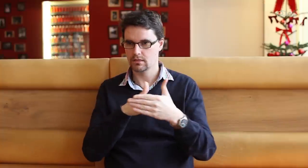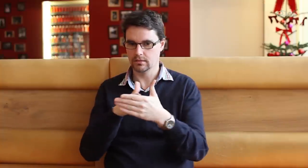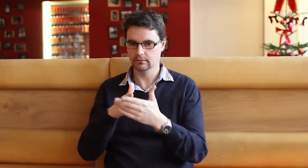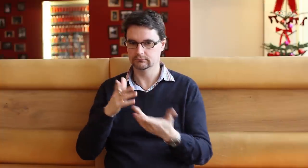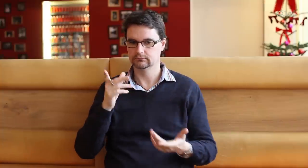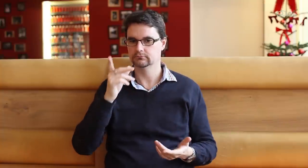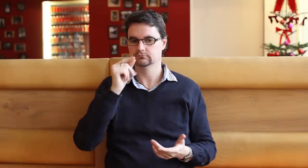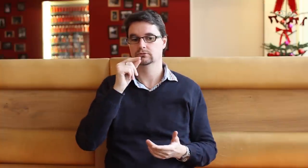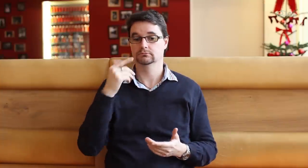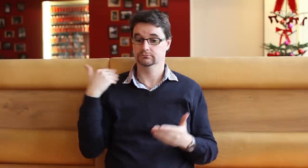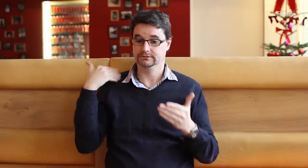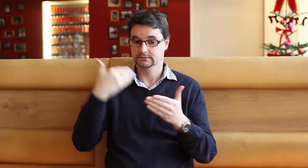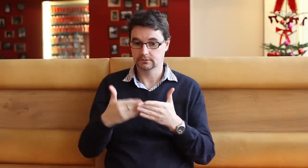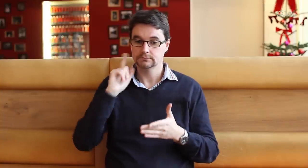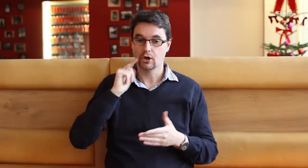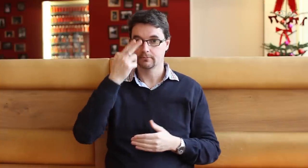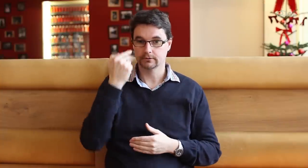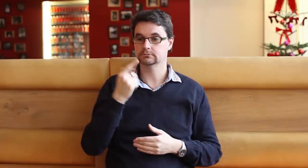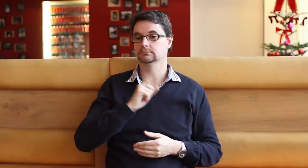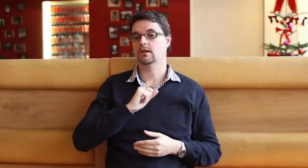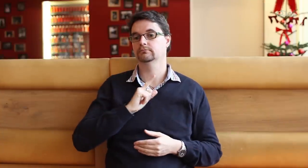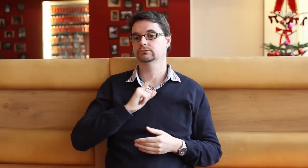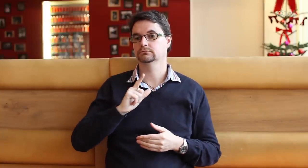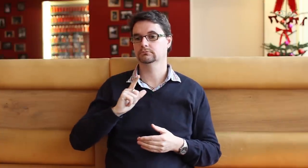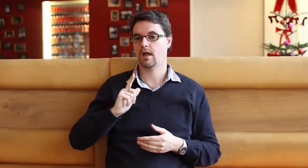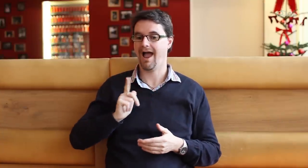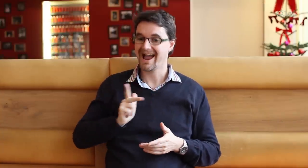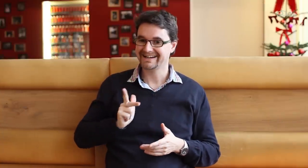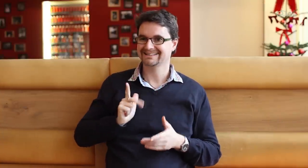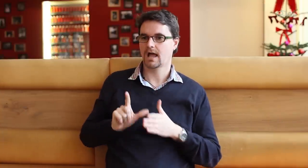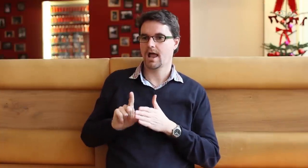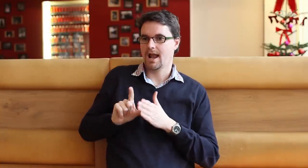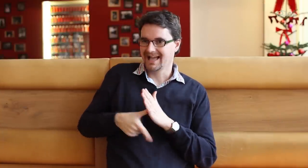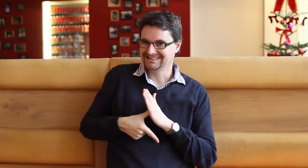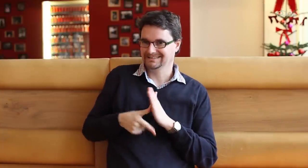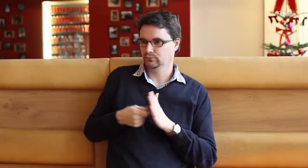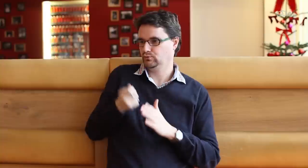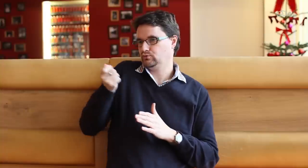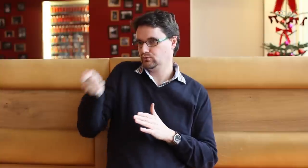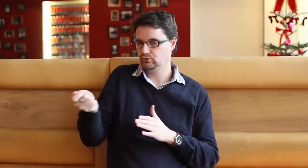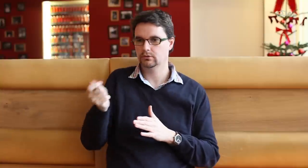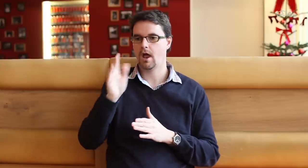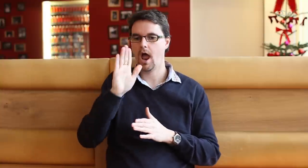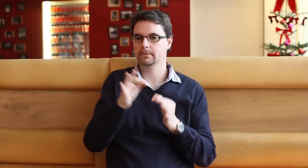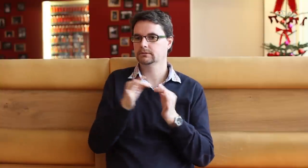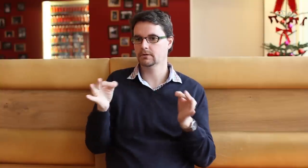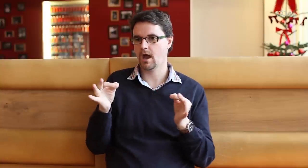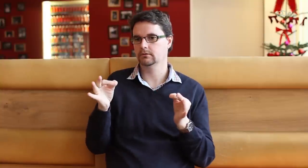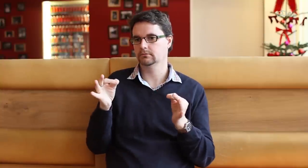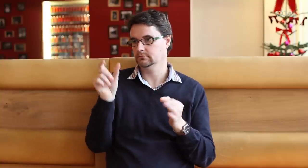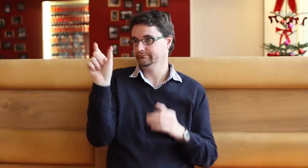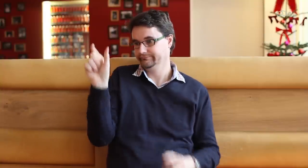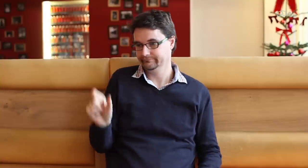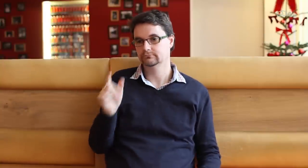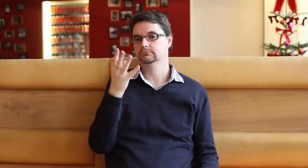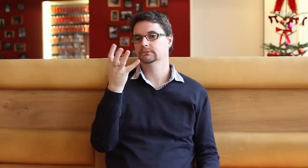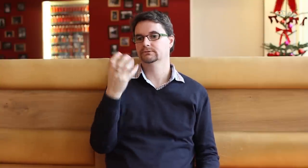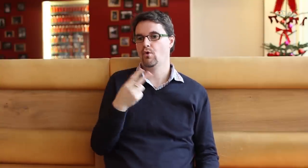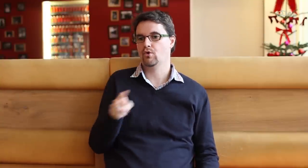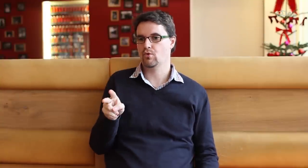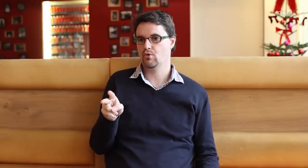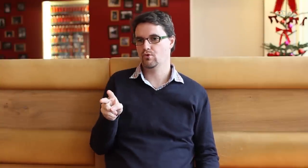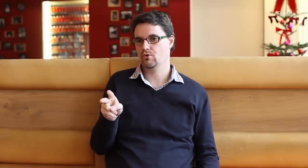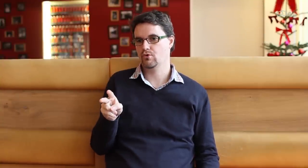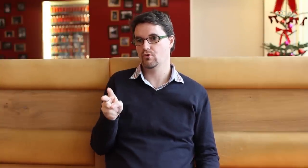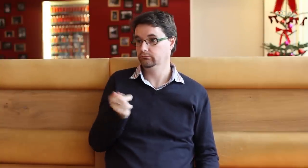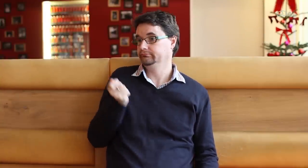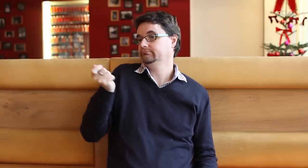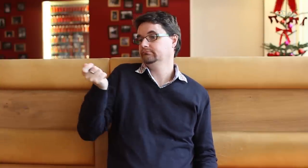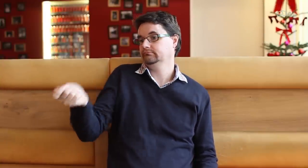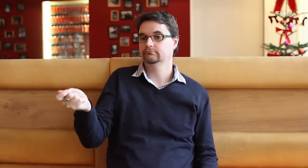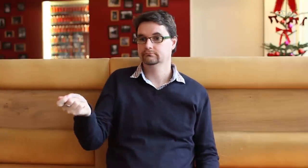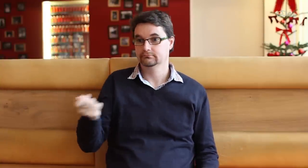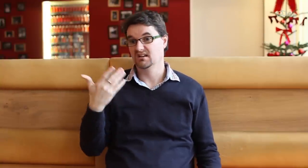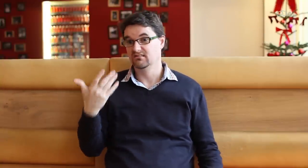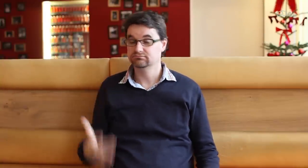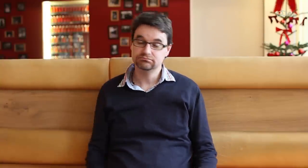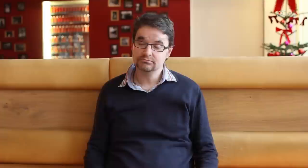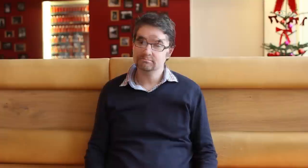Zum Beispiel mussten Taubblinde ihre Assistenz bisher selbst bezahlen. Das sind 40,00 € pro Tag. Das ist nicht gut.